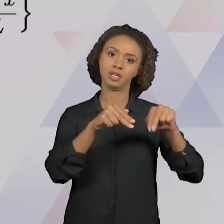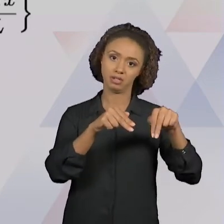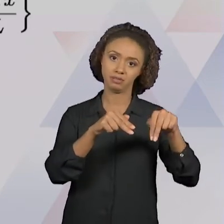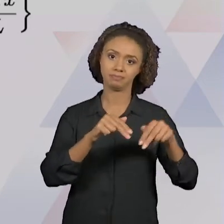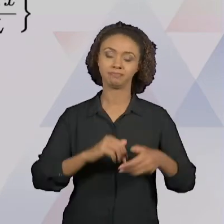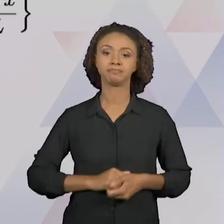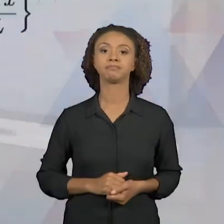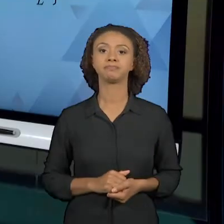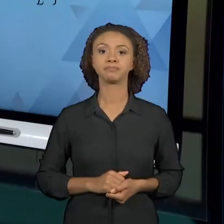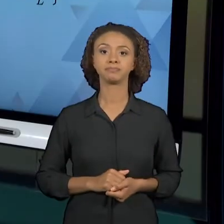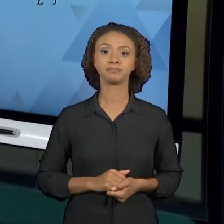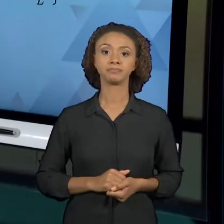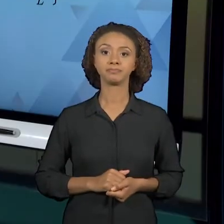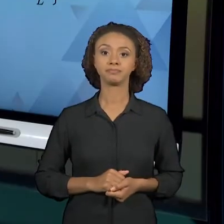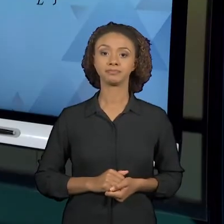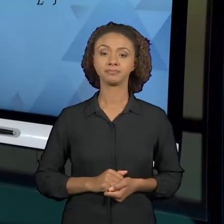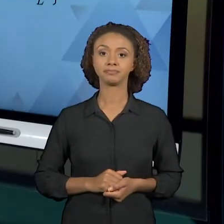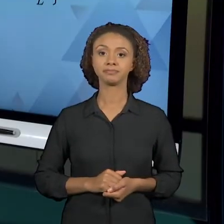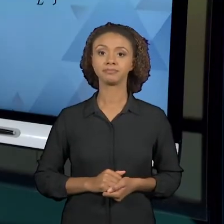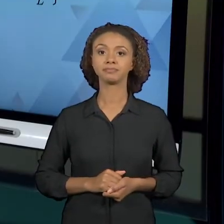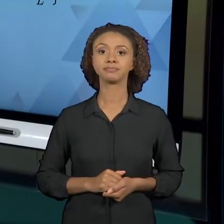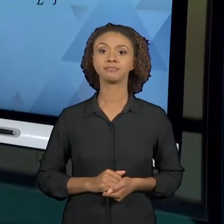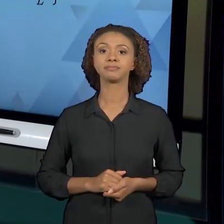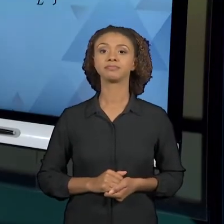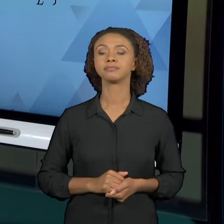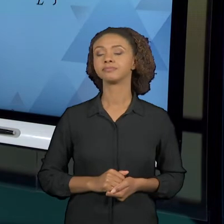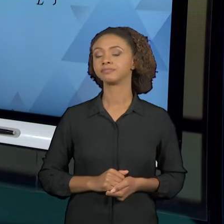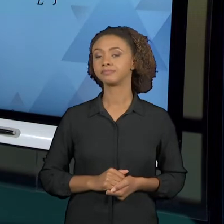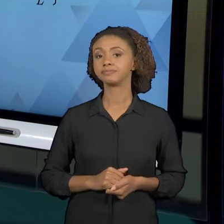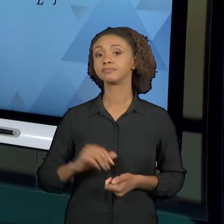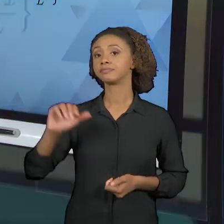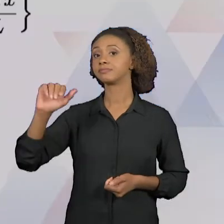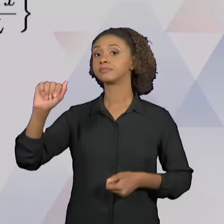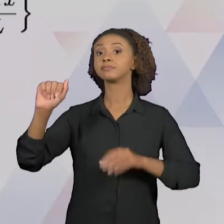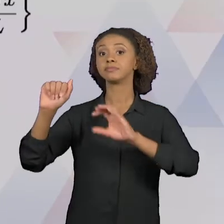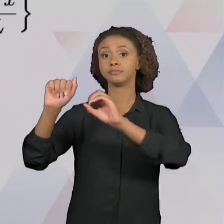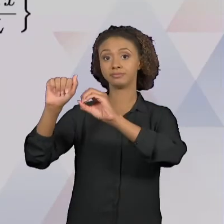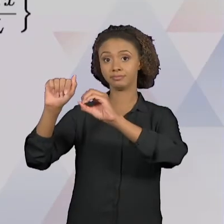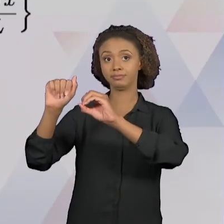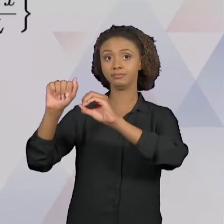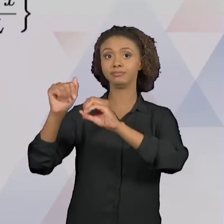ENTÃO O "A ZERO" É DADO PELA FUNÇÃO INTEGRADA